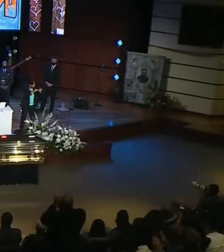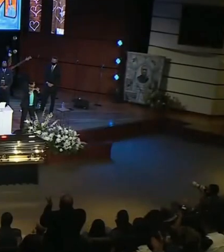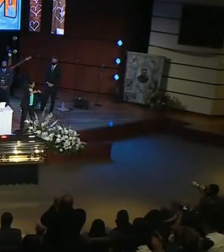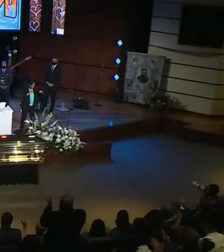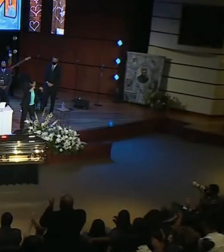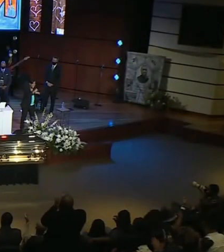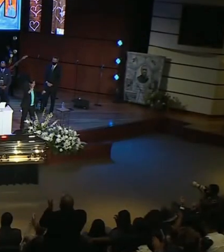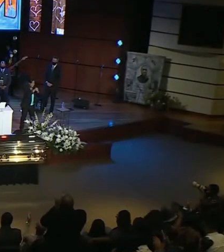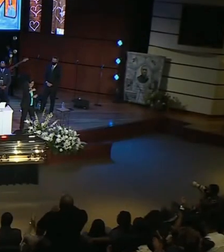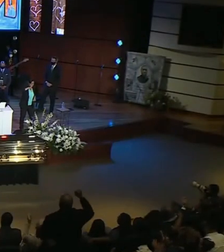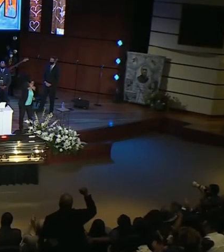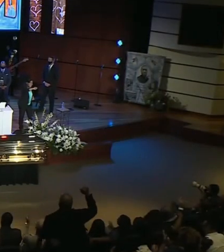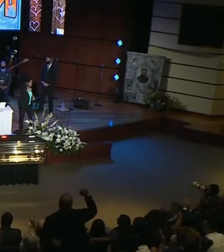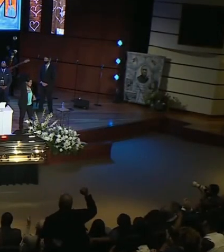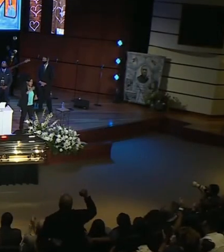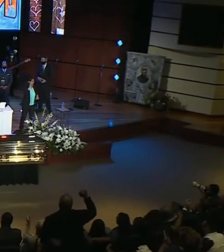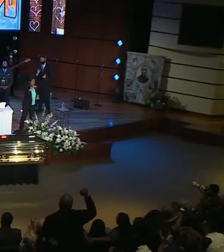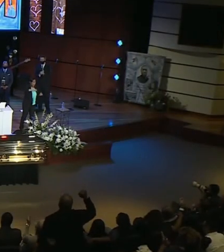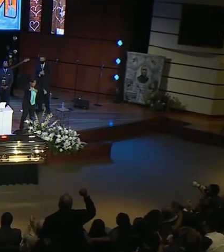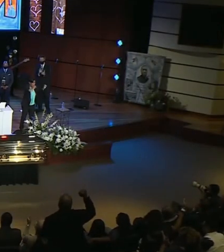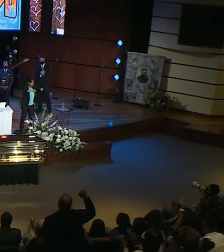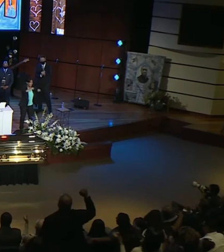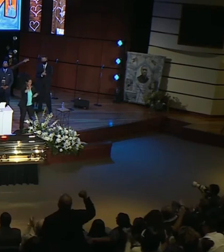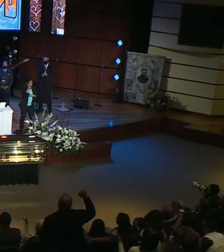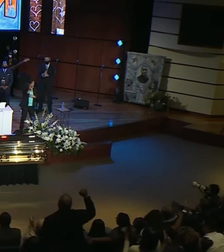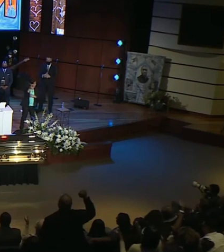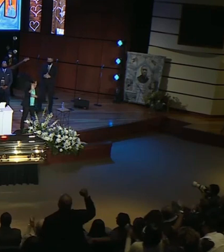Vi kommer inte att visa ifrån oss kalken, George ! Vi kommer att följa upp, George !